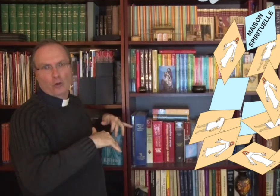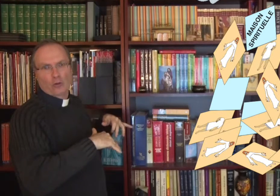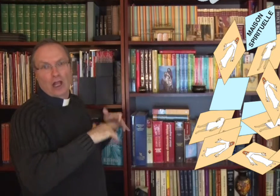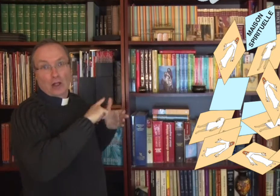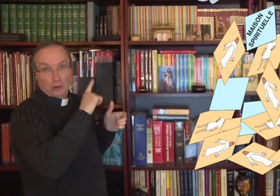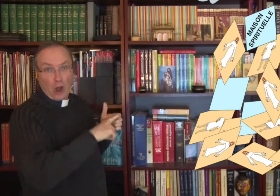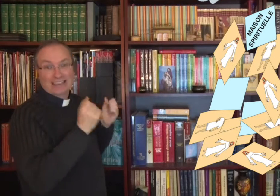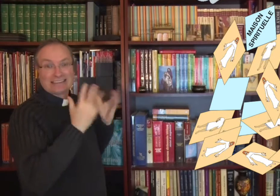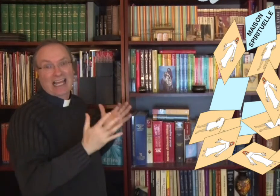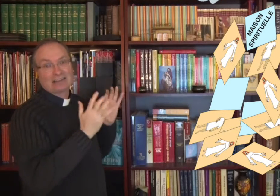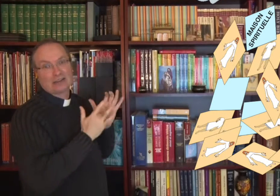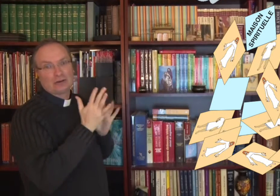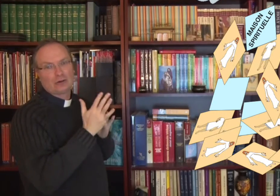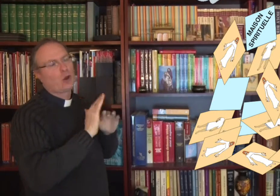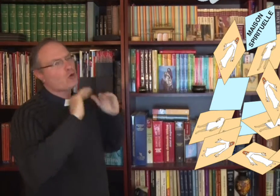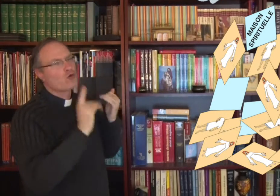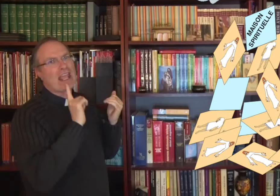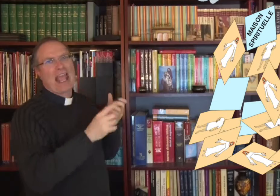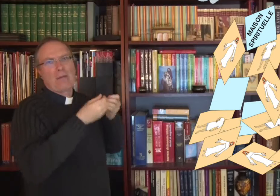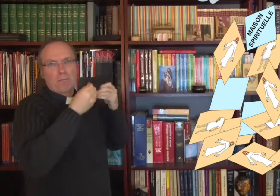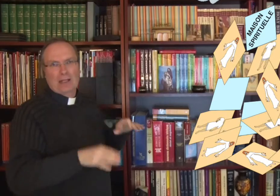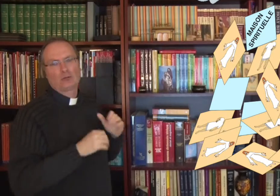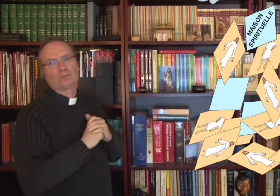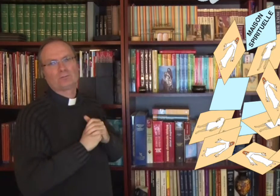donc sans Jésus tout est perdu.